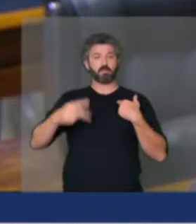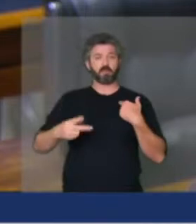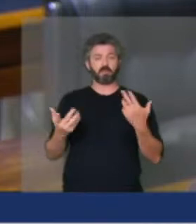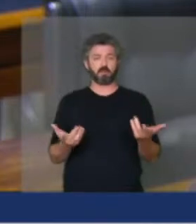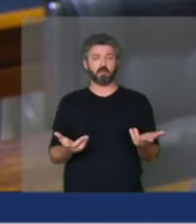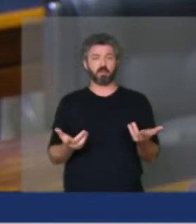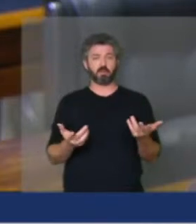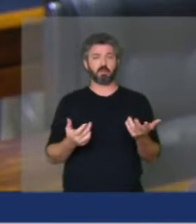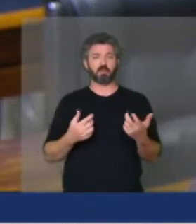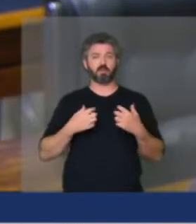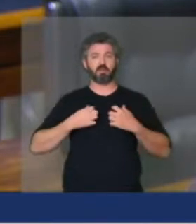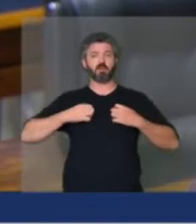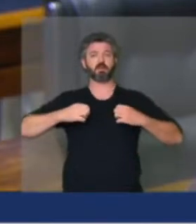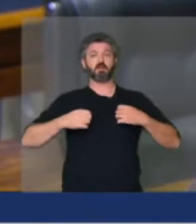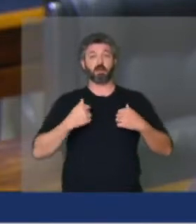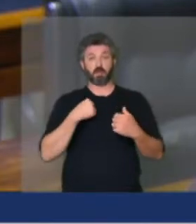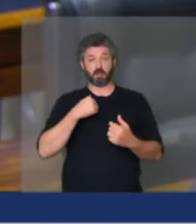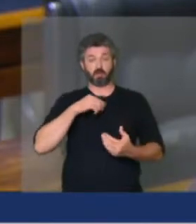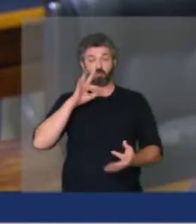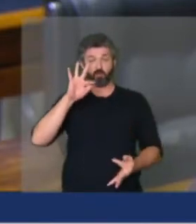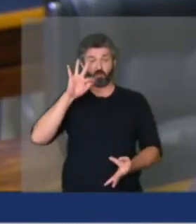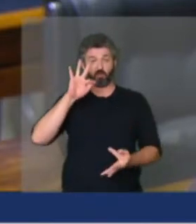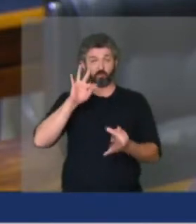DIZENDO QUE A CCJ HOJE, DIMINUIU DE TAMANHO PORQUE A DEPUTADA BIA KICIS ELA ACABOU